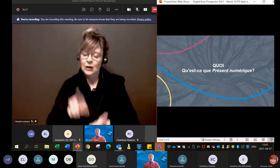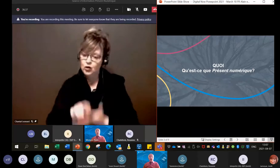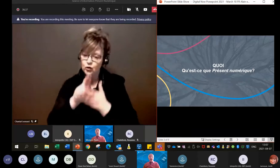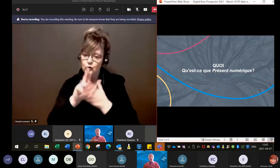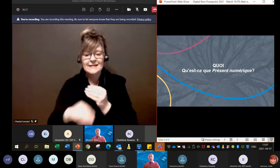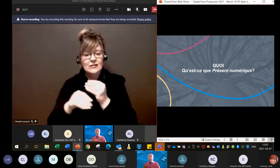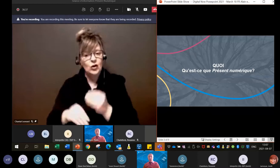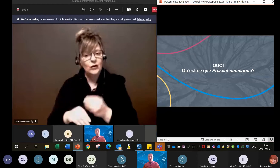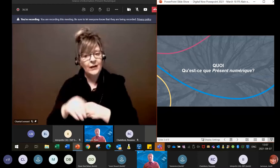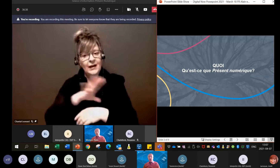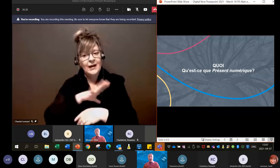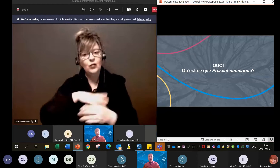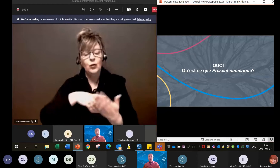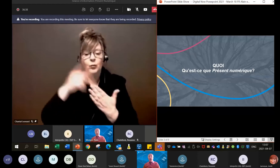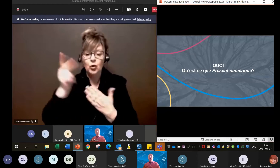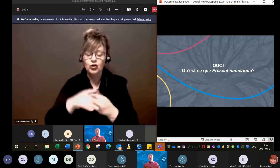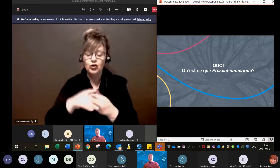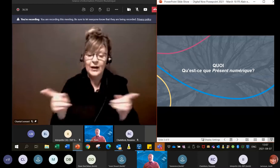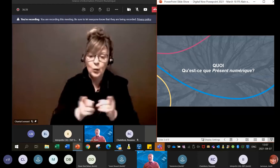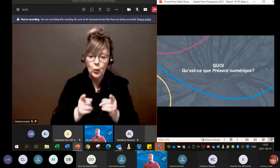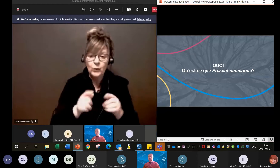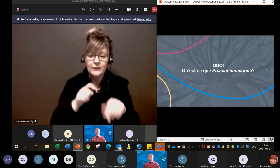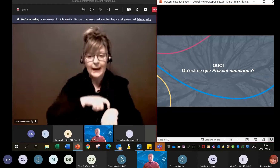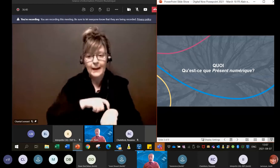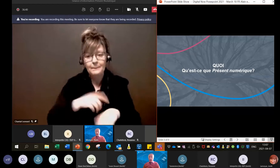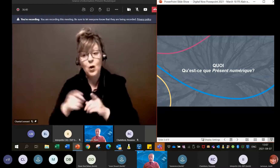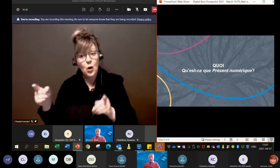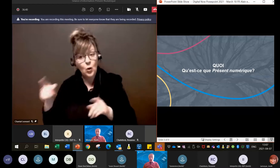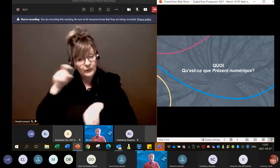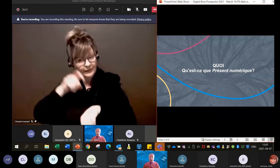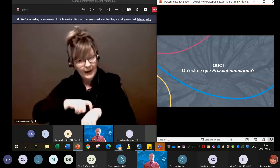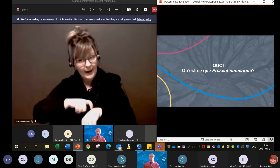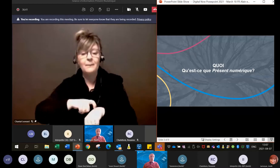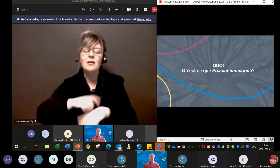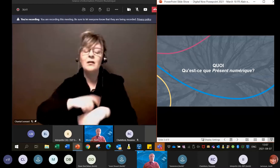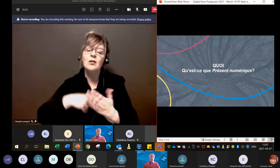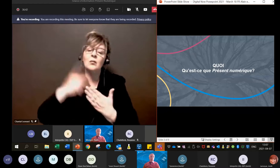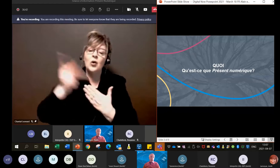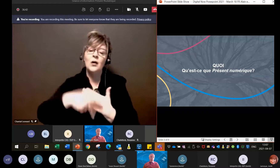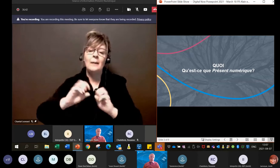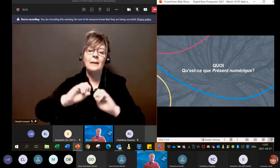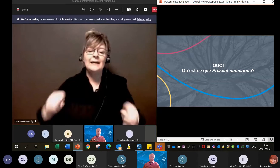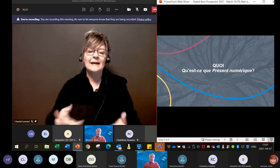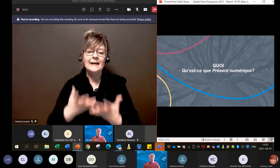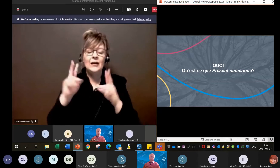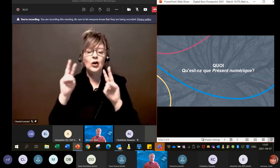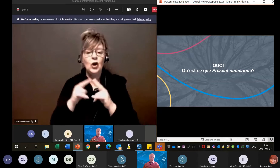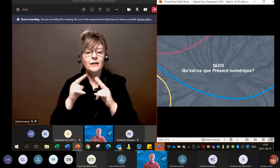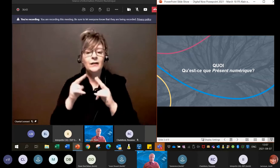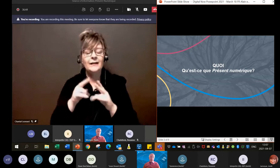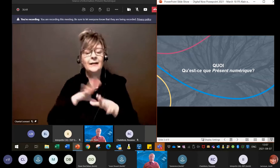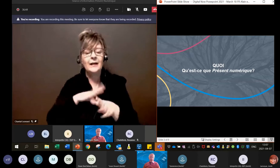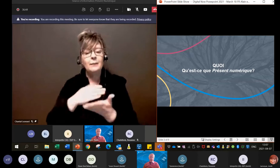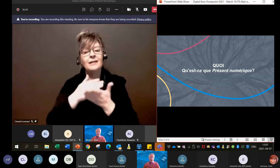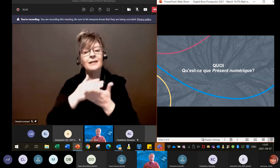Projets à long terme du programme Créer, connaître et partager : arts et cultures des Premières Nations, des Inuits et des